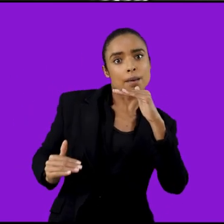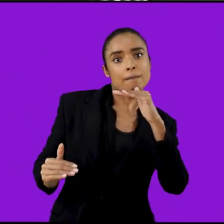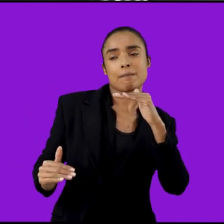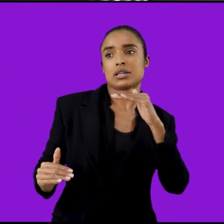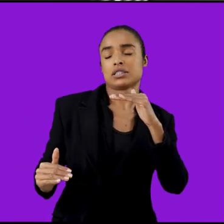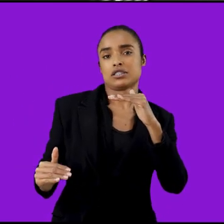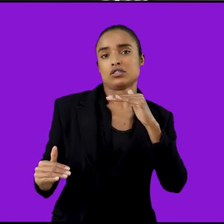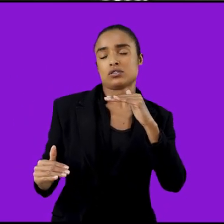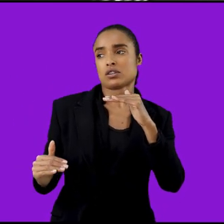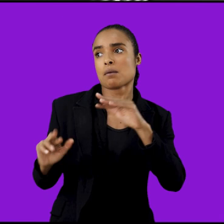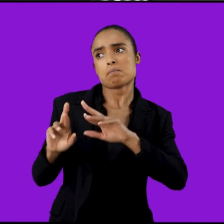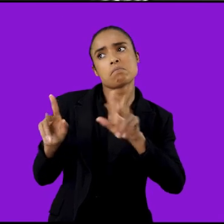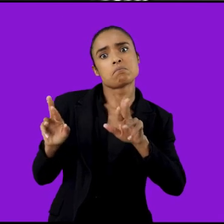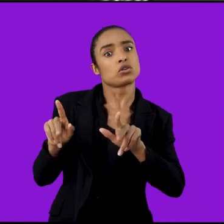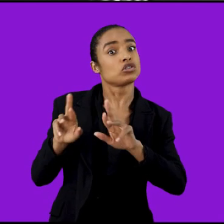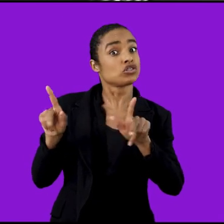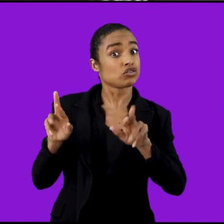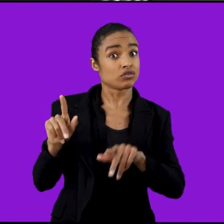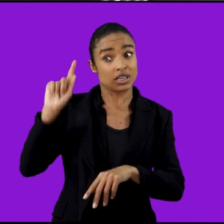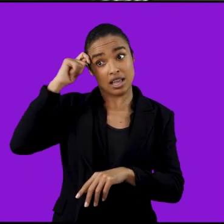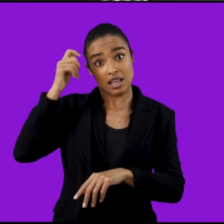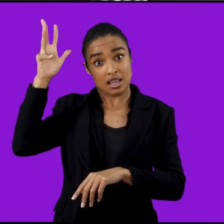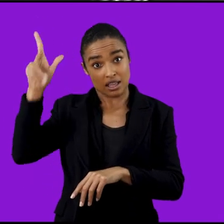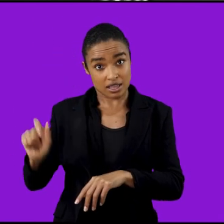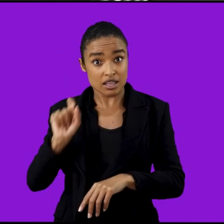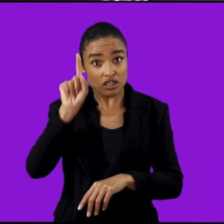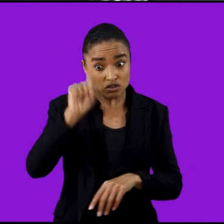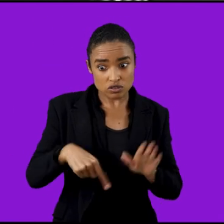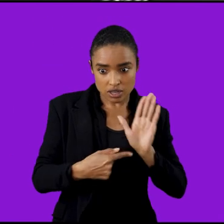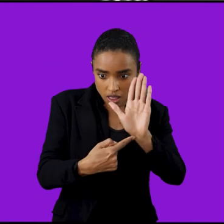capilaridade imensa. É mais baixa do que no Brasil. No momento em que essa africanidade